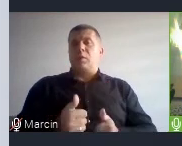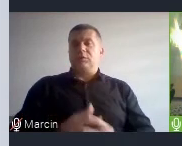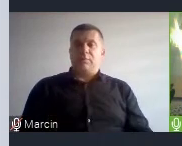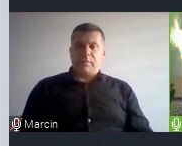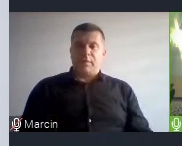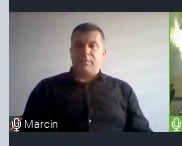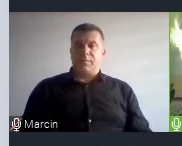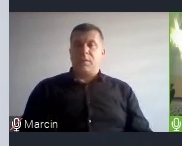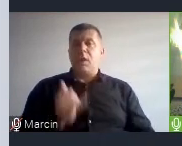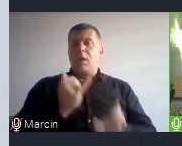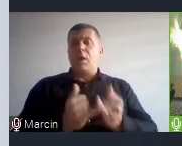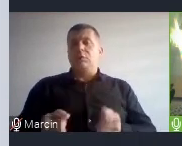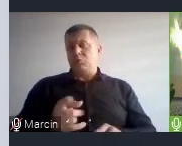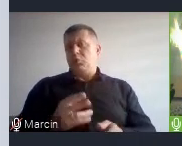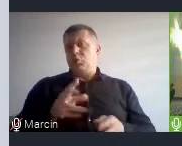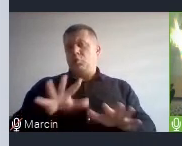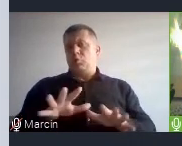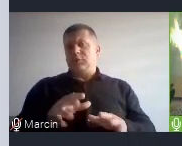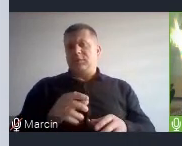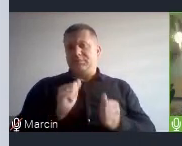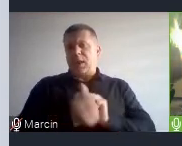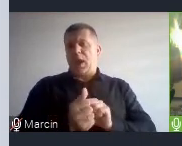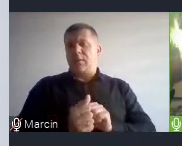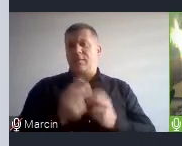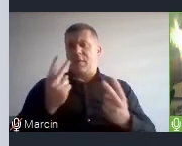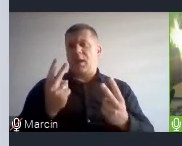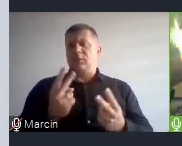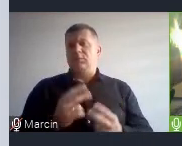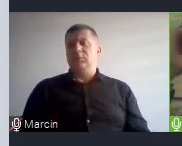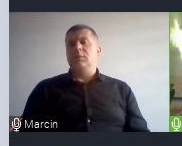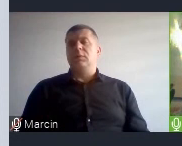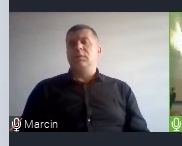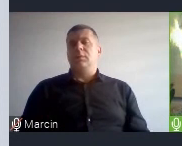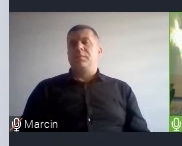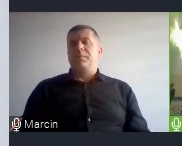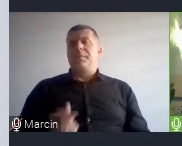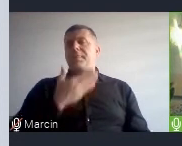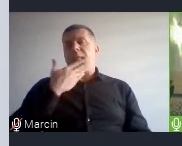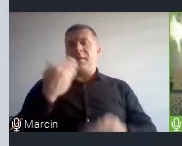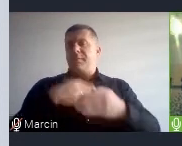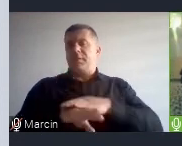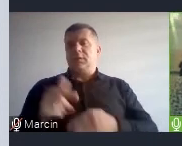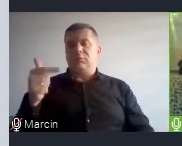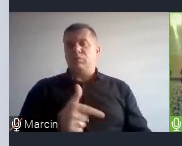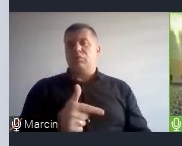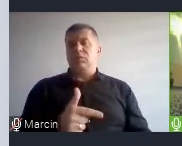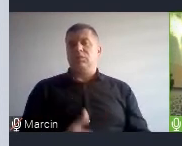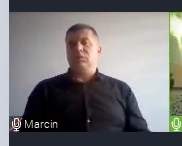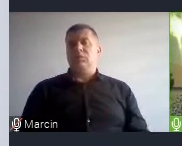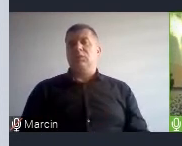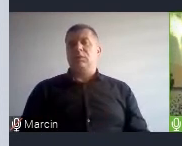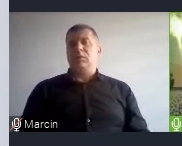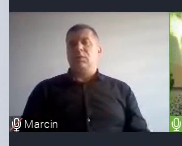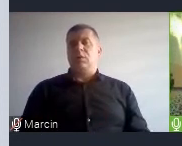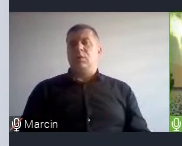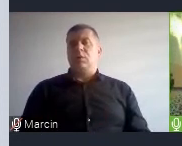Jeśli to będzie istotna zmiana zapytania to w takim układzie nie ma wyjścia, musimy opublikować,